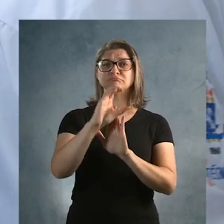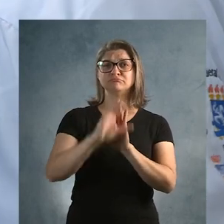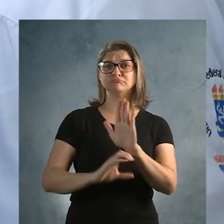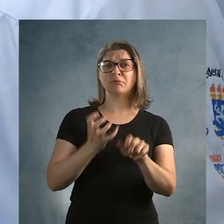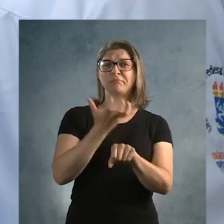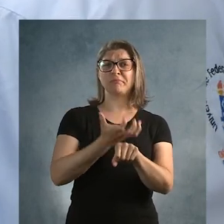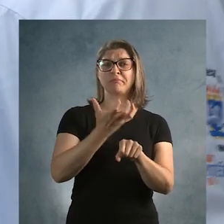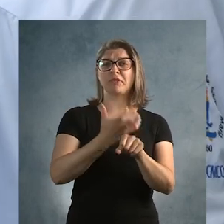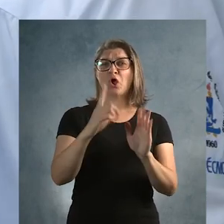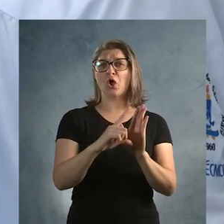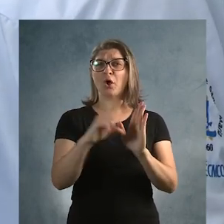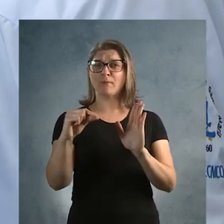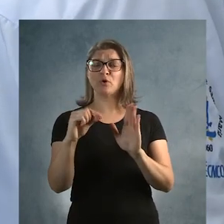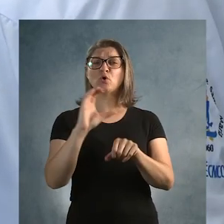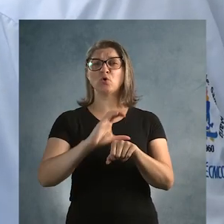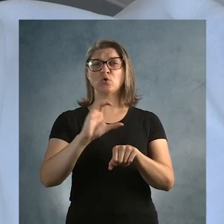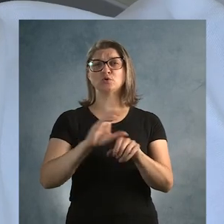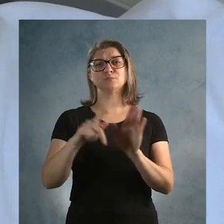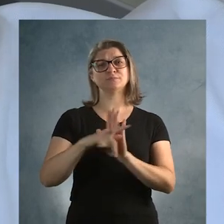como disciplina optativa nos cursos de saúde.